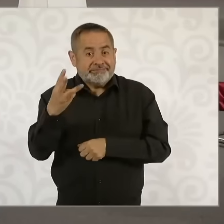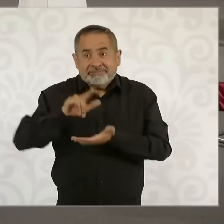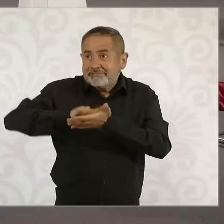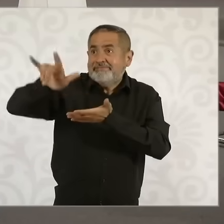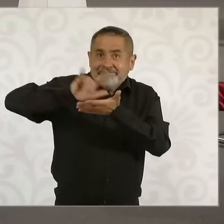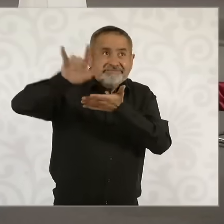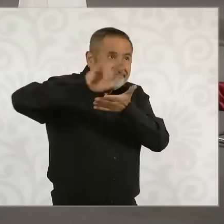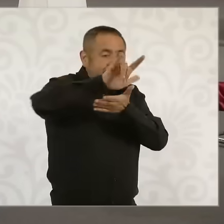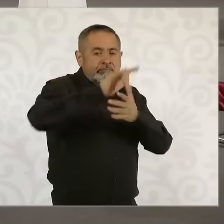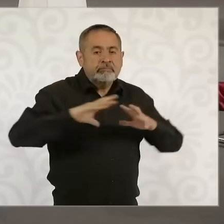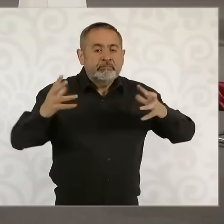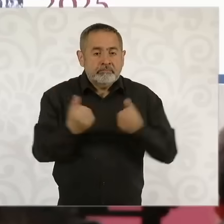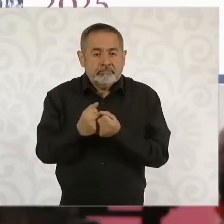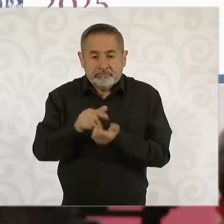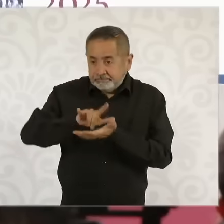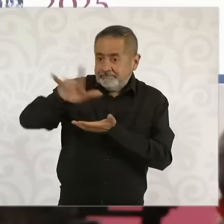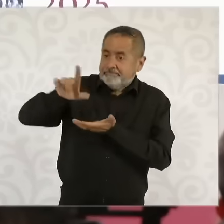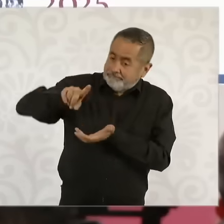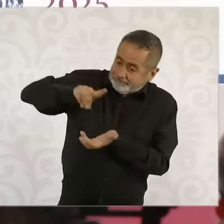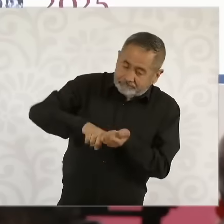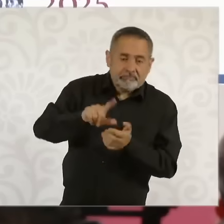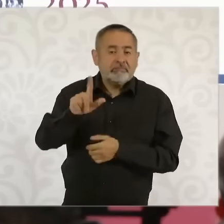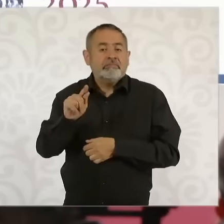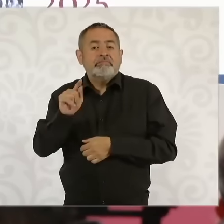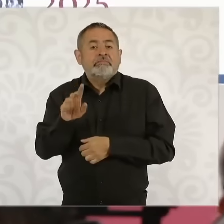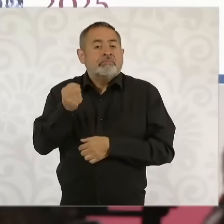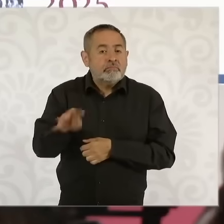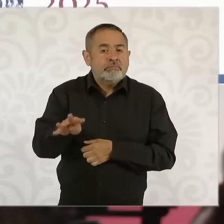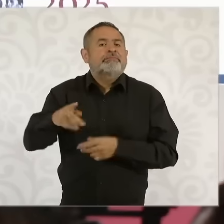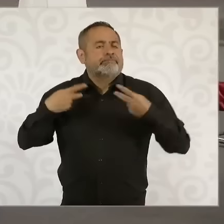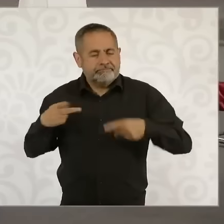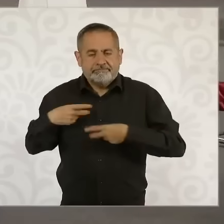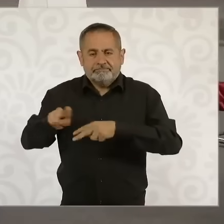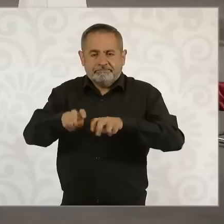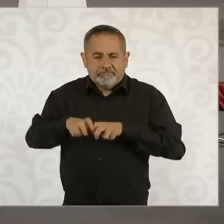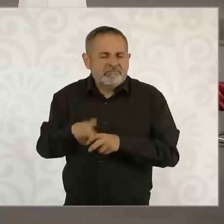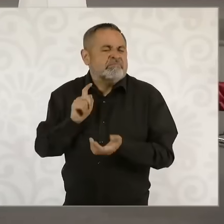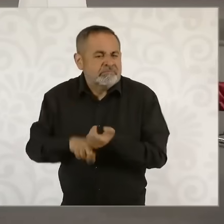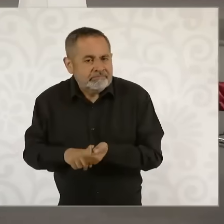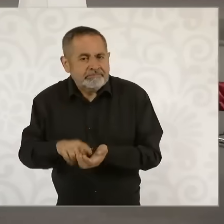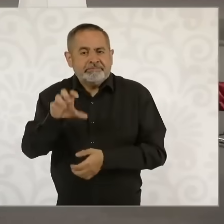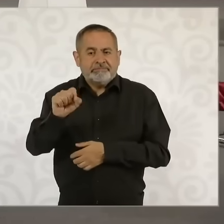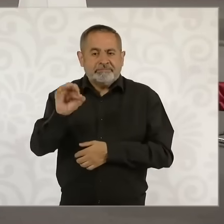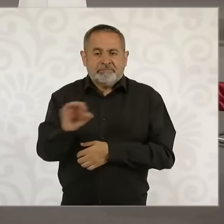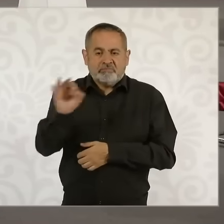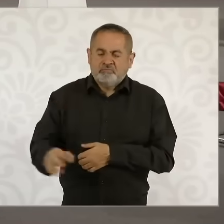79 pasajeros por operaciones. ¿Qué significó esto? Significó un 60% más de efectividad en nuestras